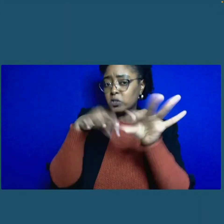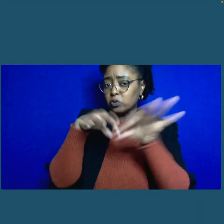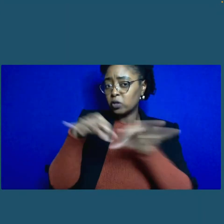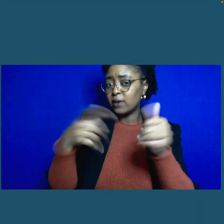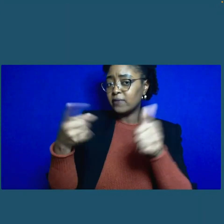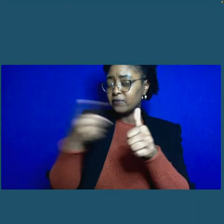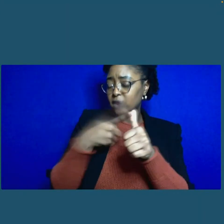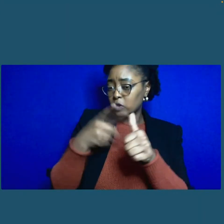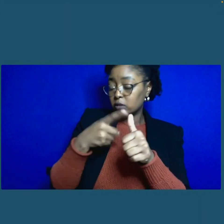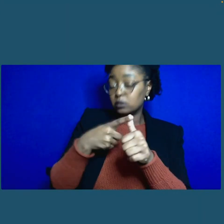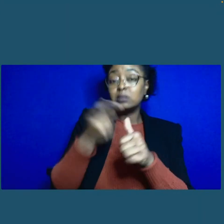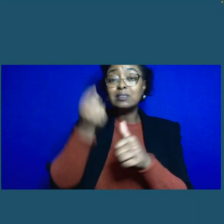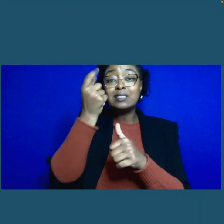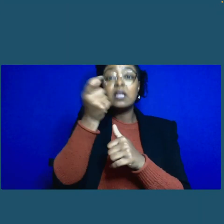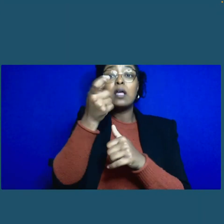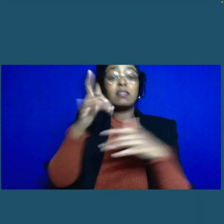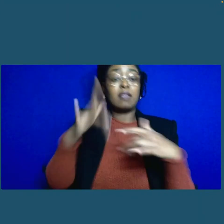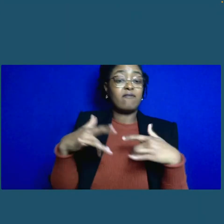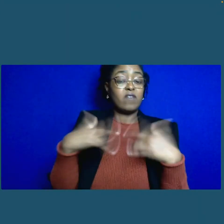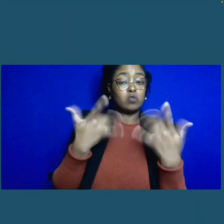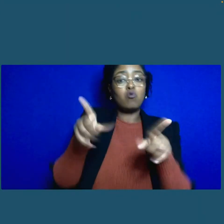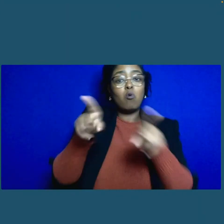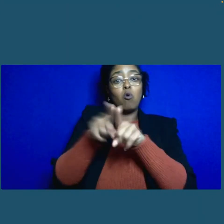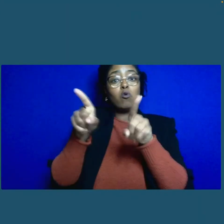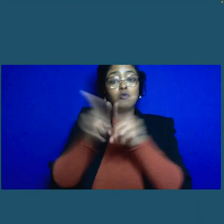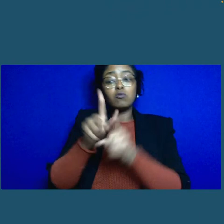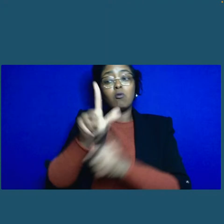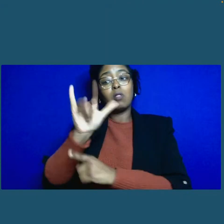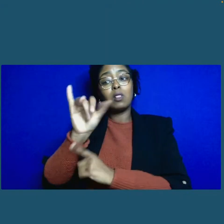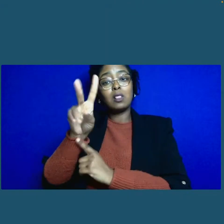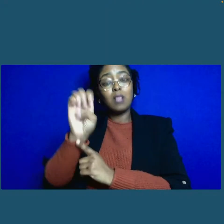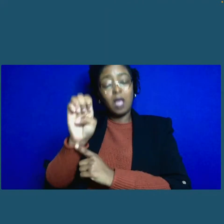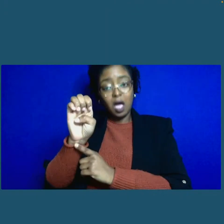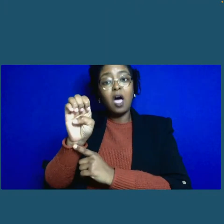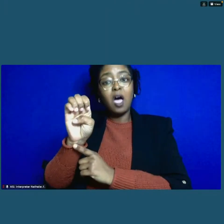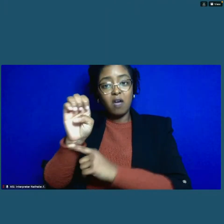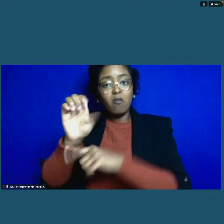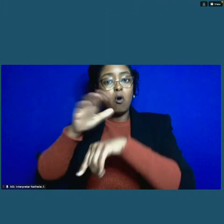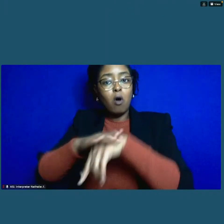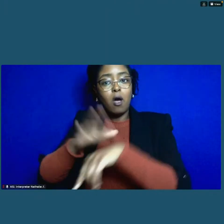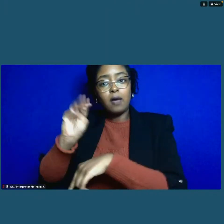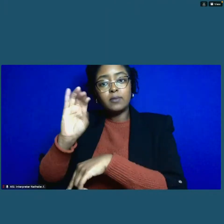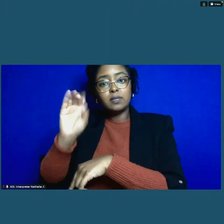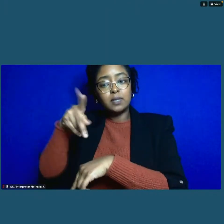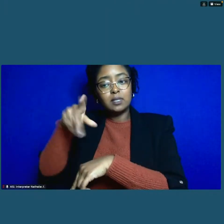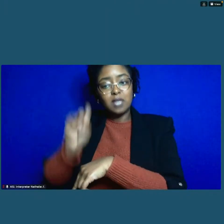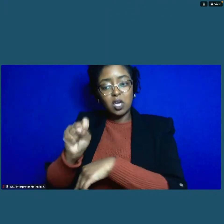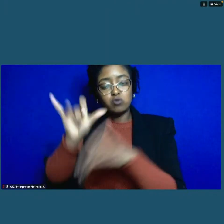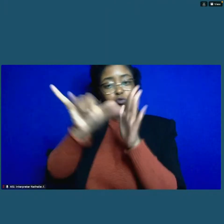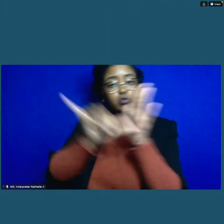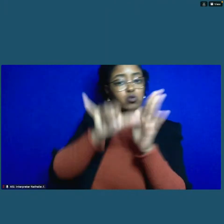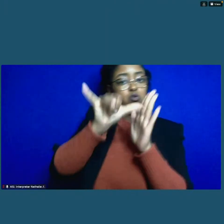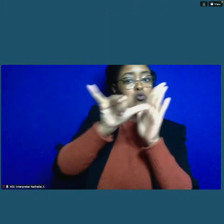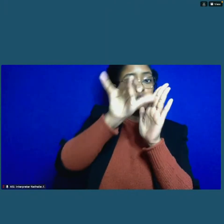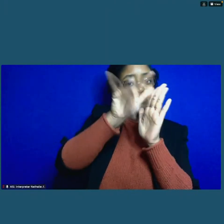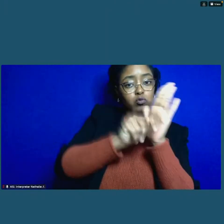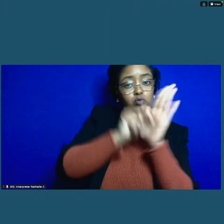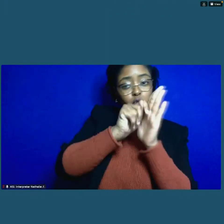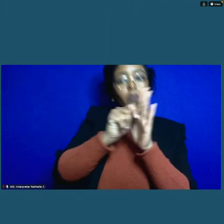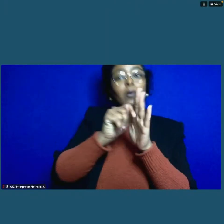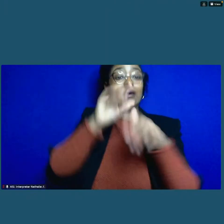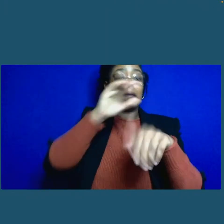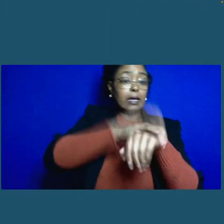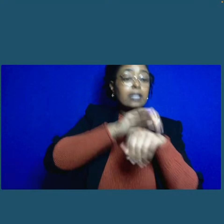prueba de San instrucción, Pues